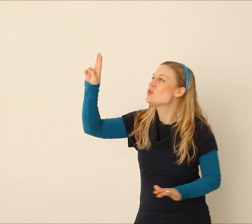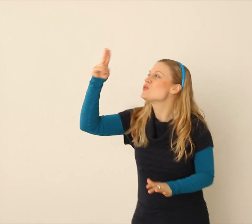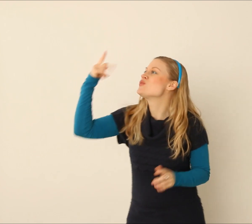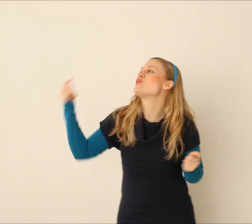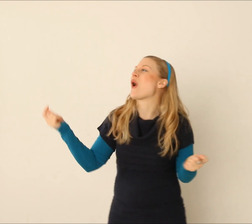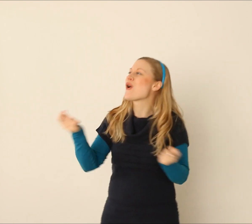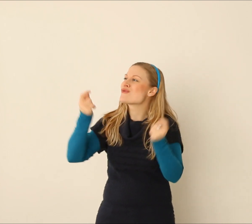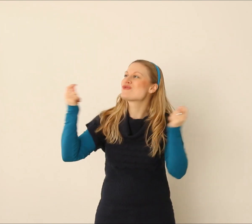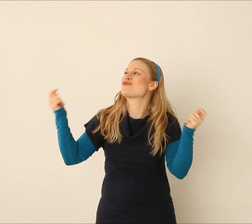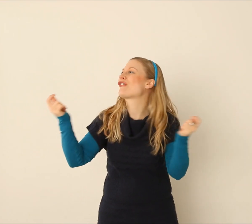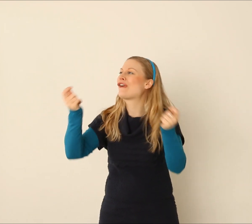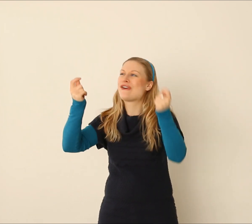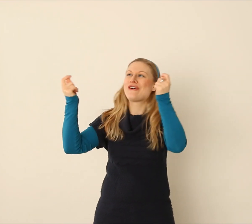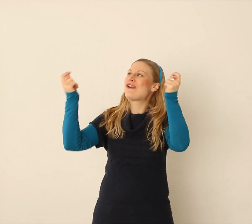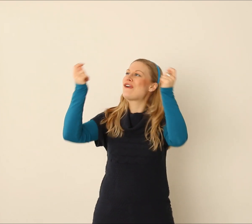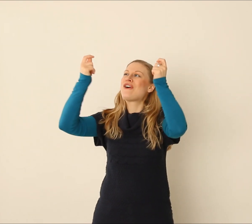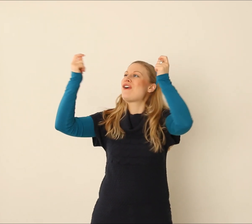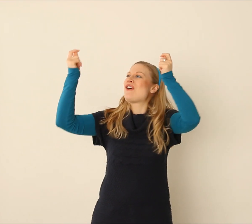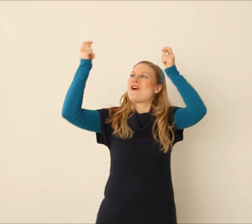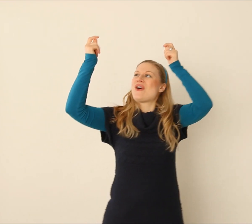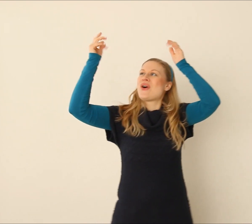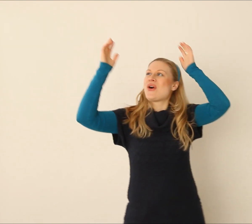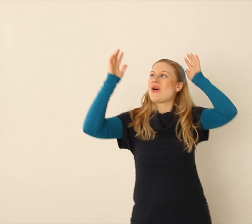U overwon..